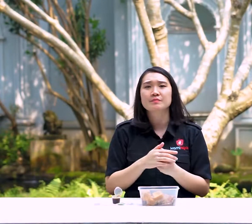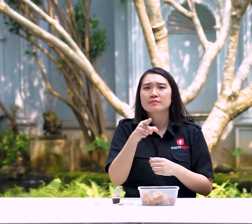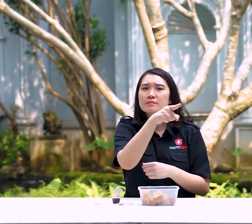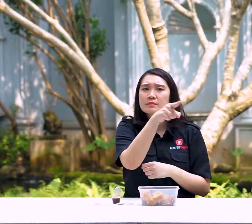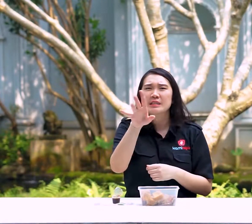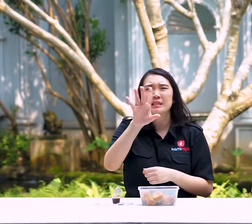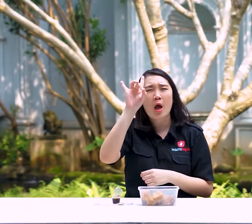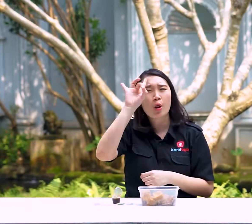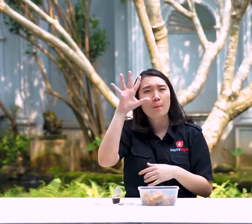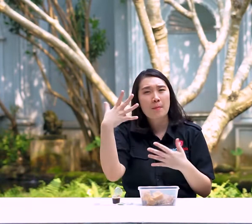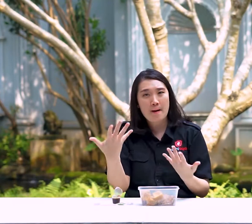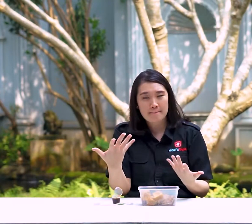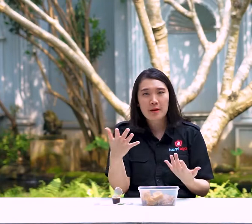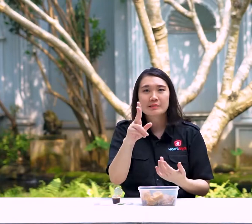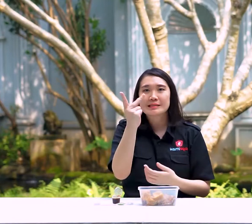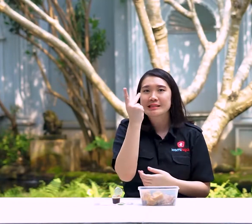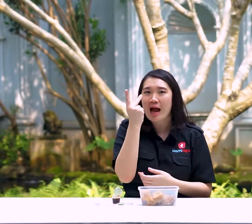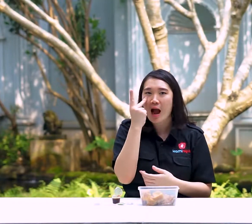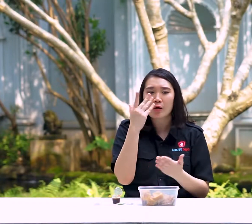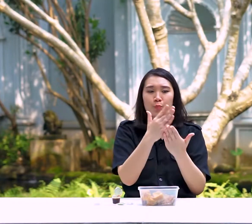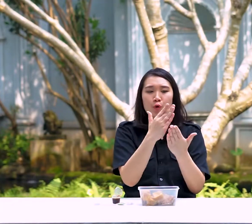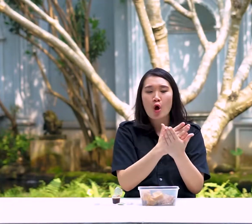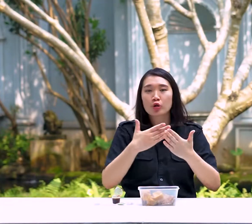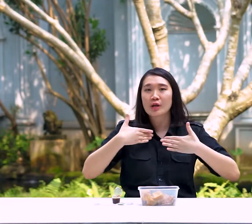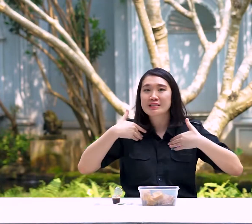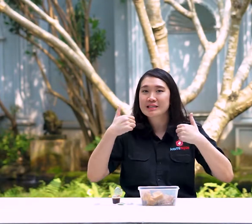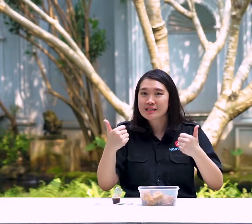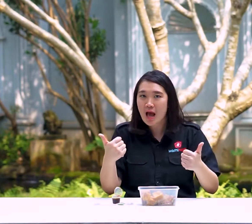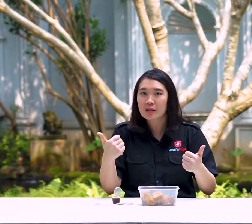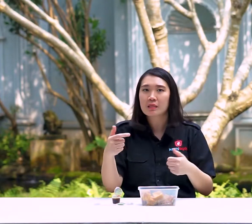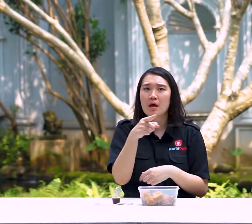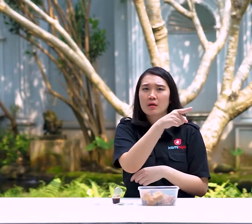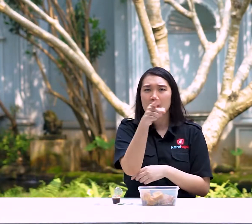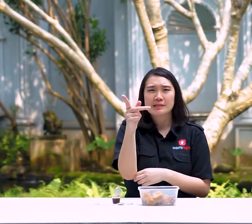Oiya, kalian jangan lupa ya, tetap taat pada protokol kesehatan